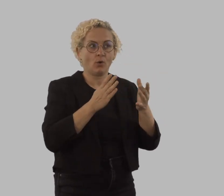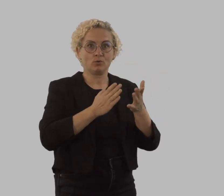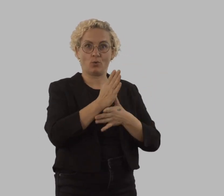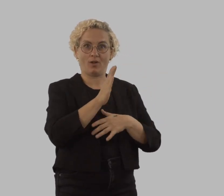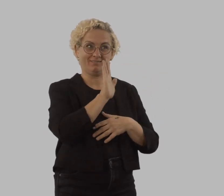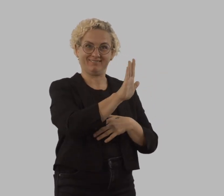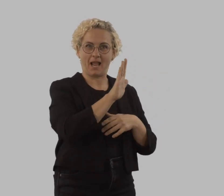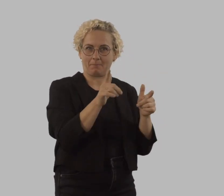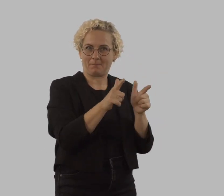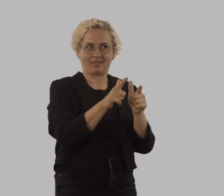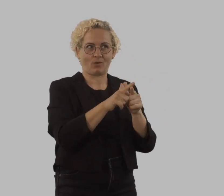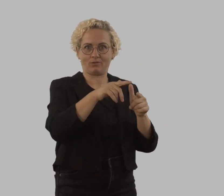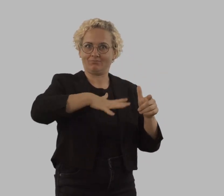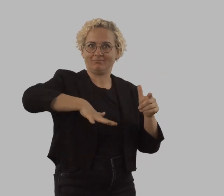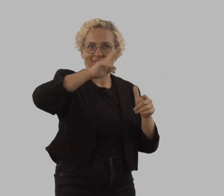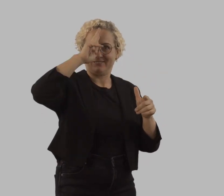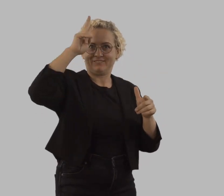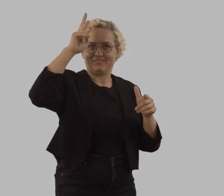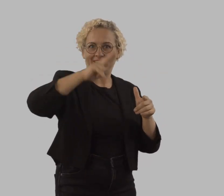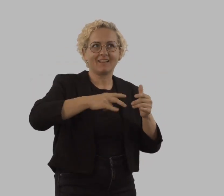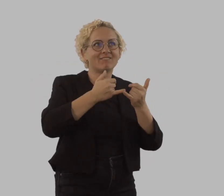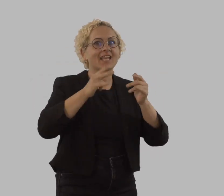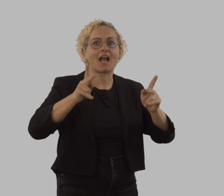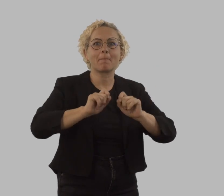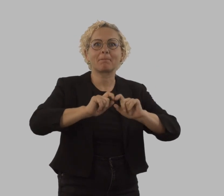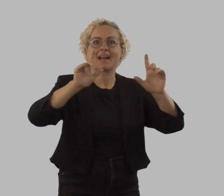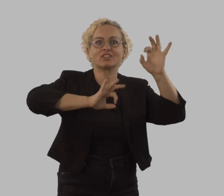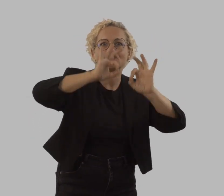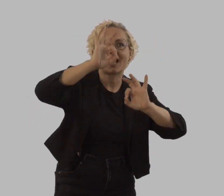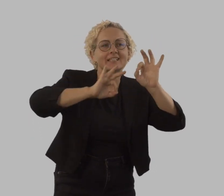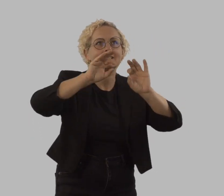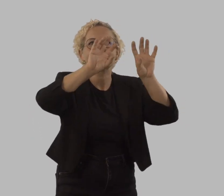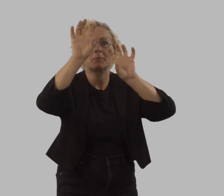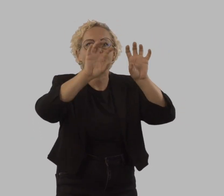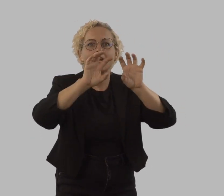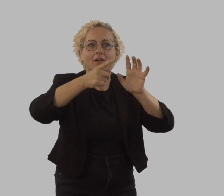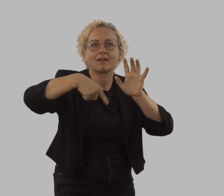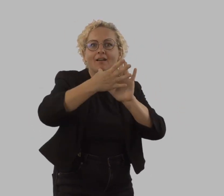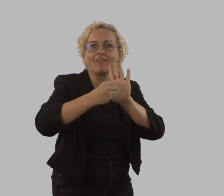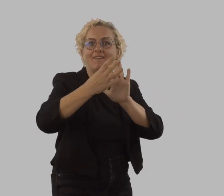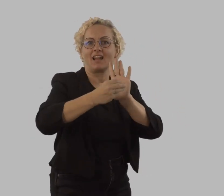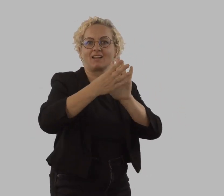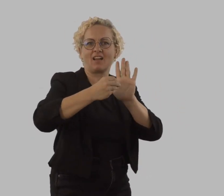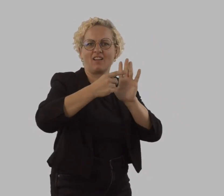Auf ihn geht die Verwendung der Wiener Methode der Bildstatistik zurück.